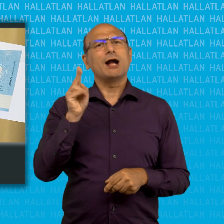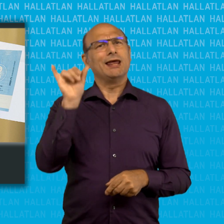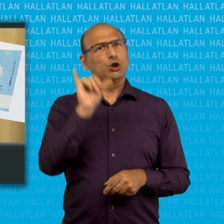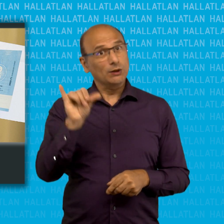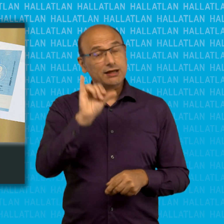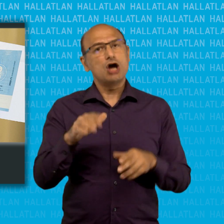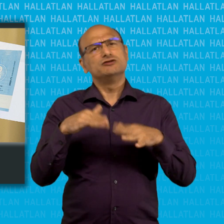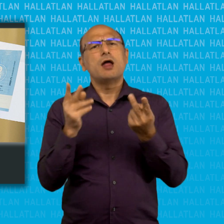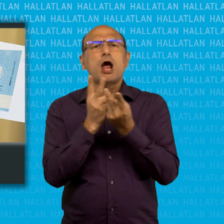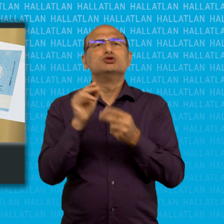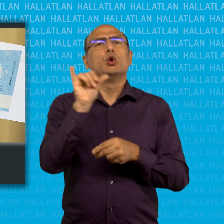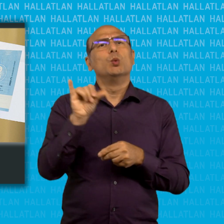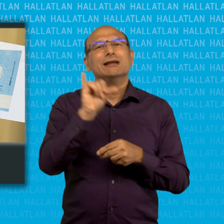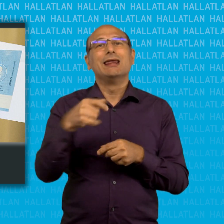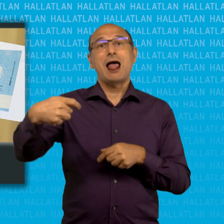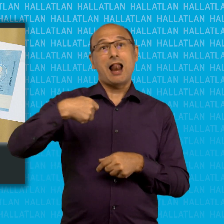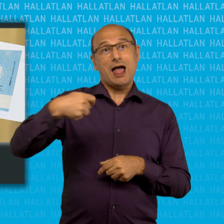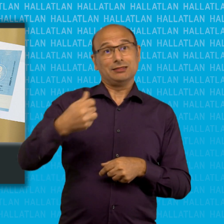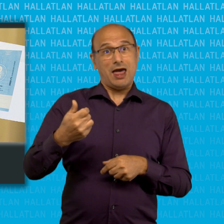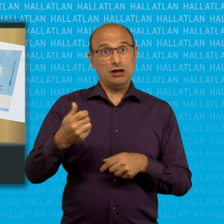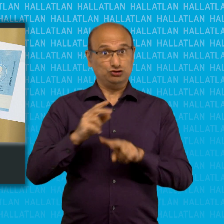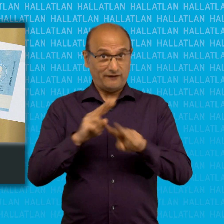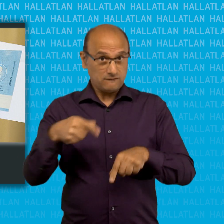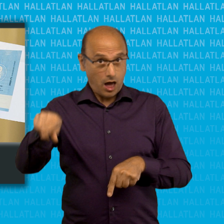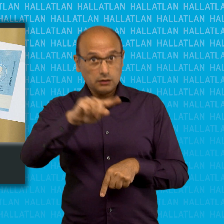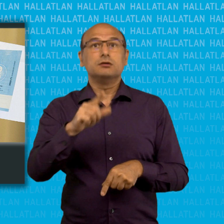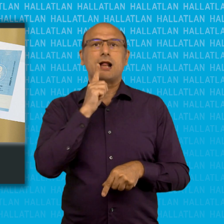a kormány intézkedése révén a nyugdíjasok, nyugdíjszerű ellátásban részesülők kapnak